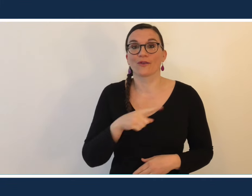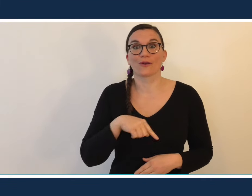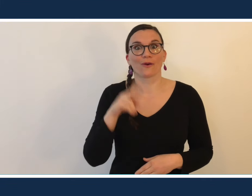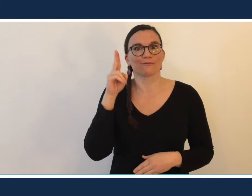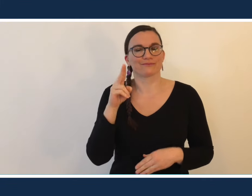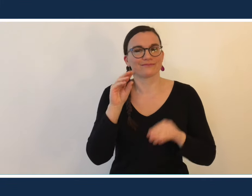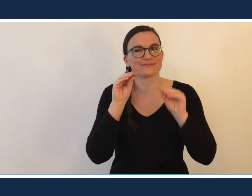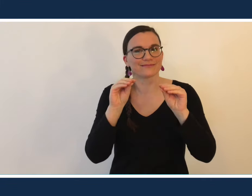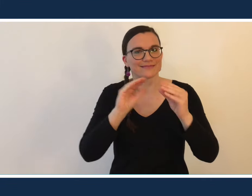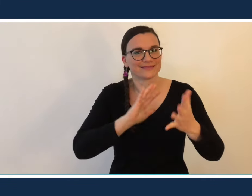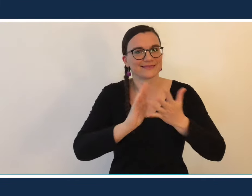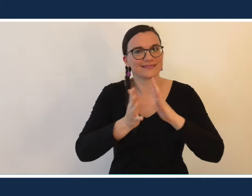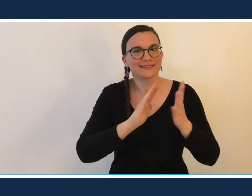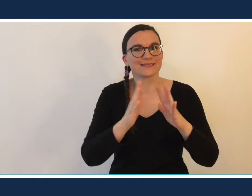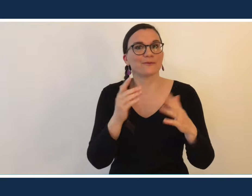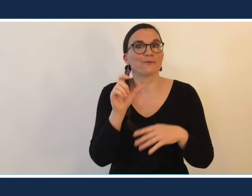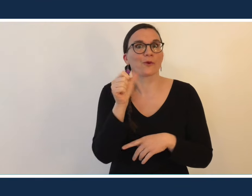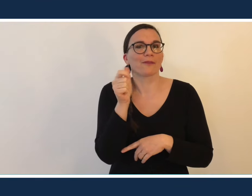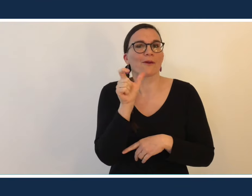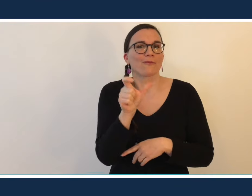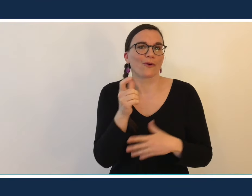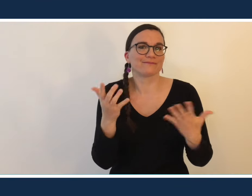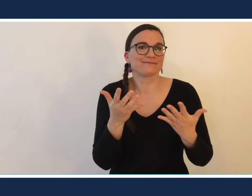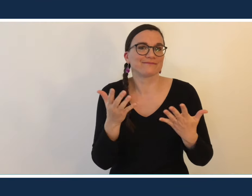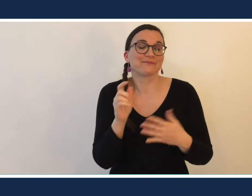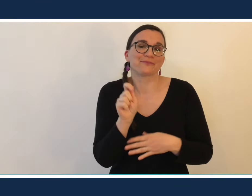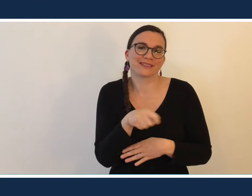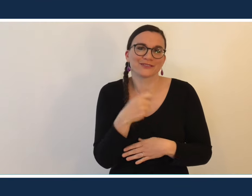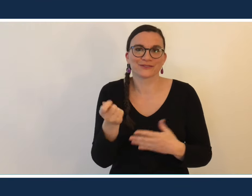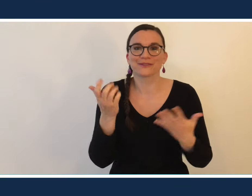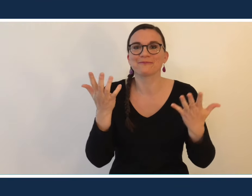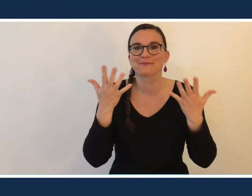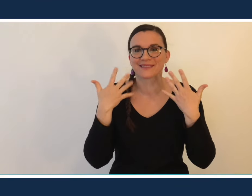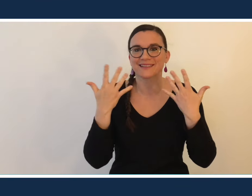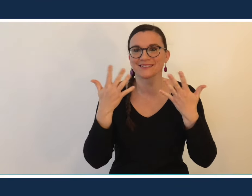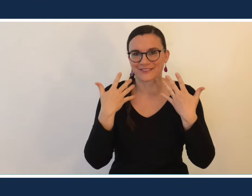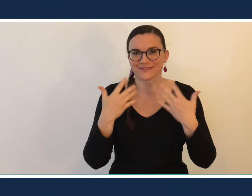Évidemment, pour commencer nous allons voir comment on signe cette saison le printemps